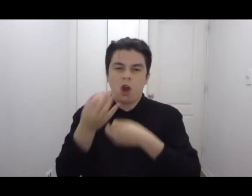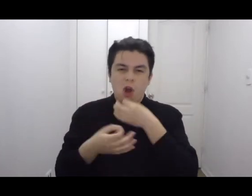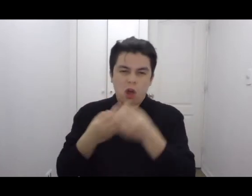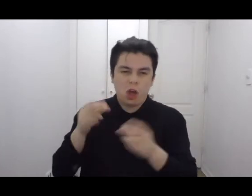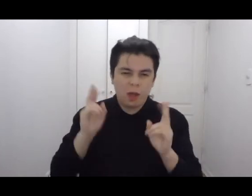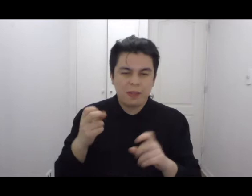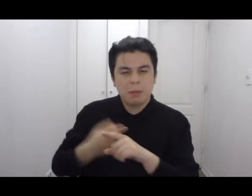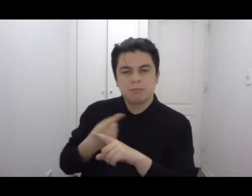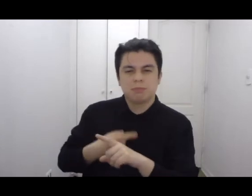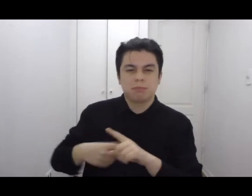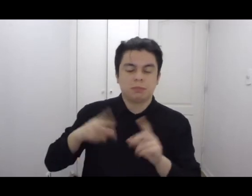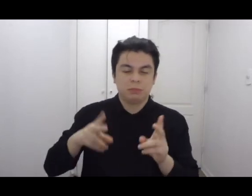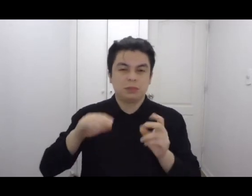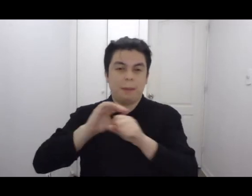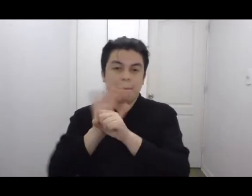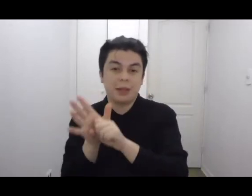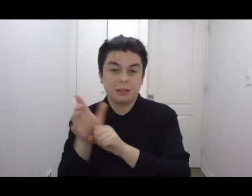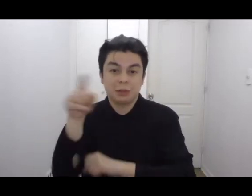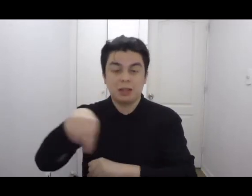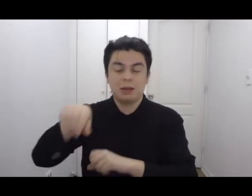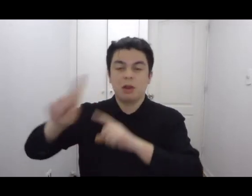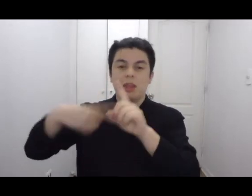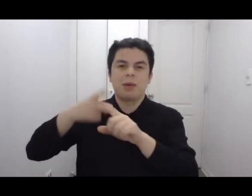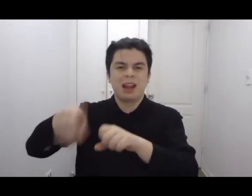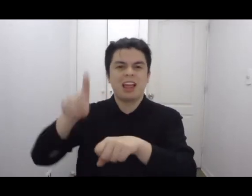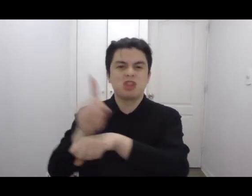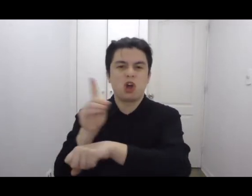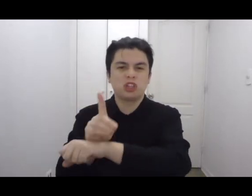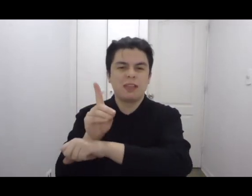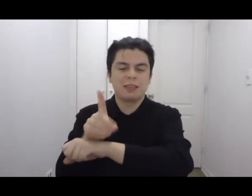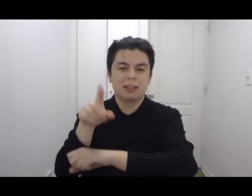y de las cosas en pandemia pero él también tiene otro enfoque porque él es docente